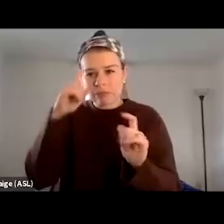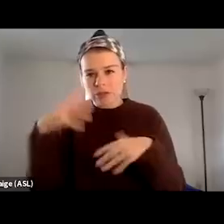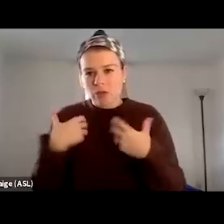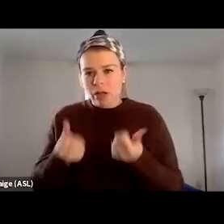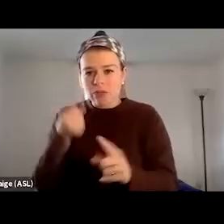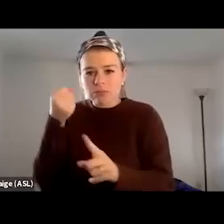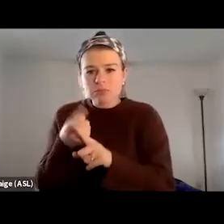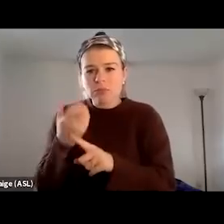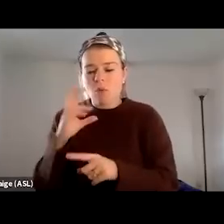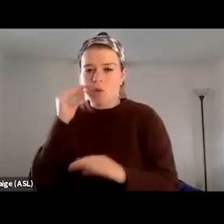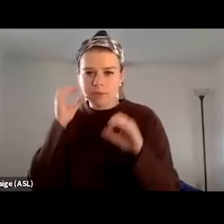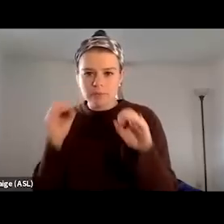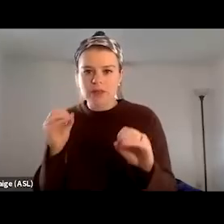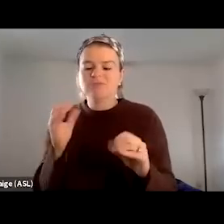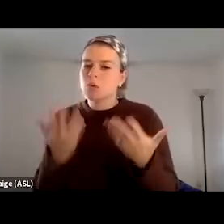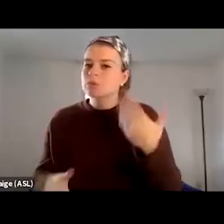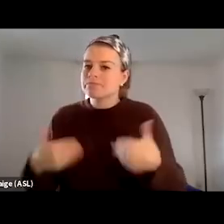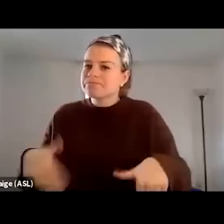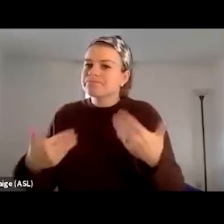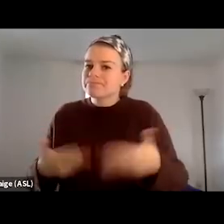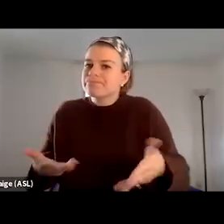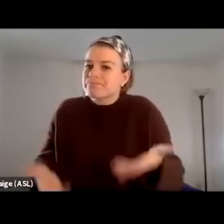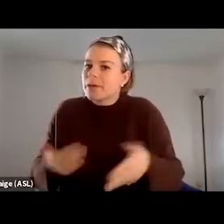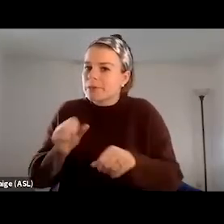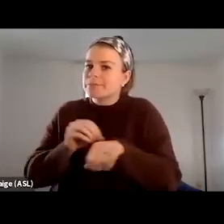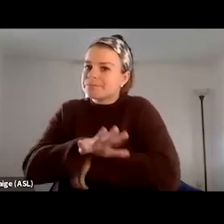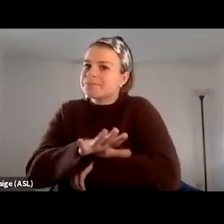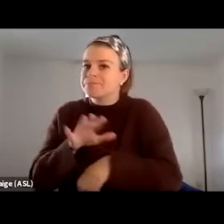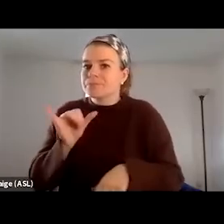pueden afectar su capacidad para formar relaciones sociales de apoyo.